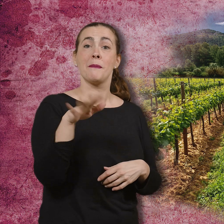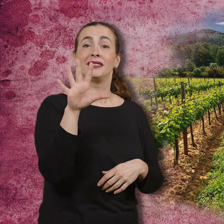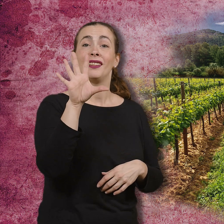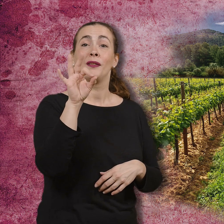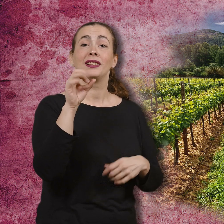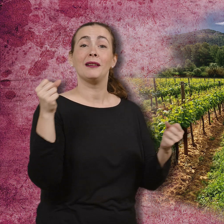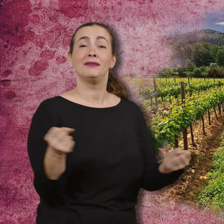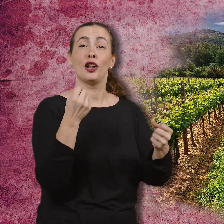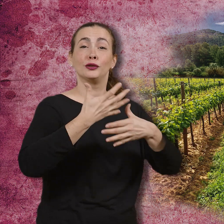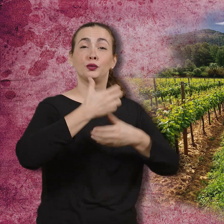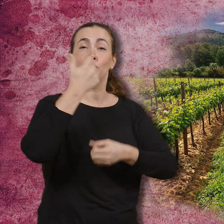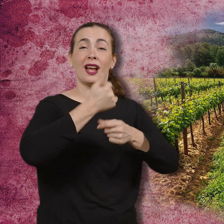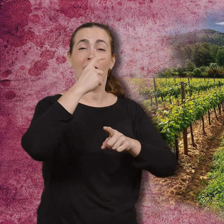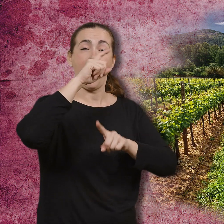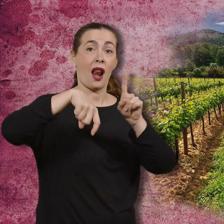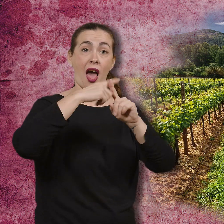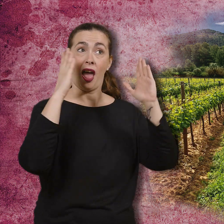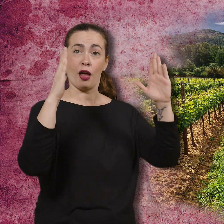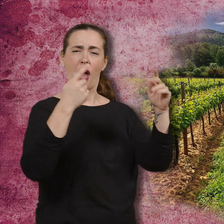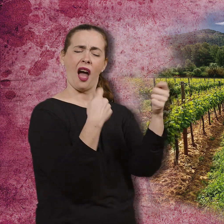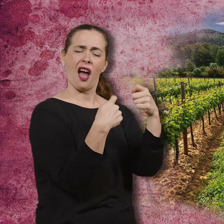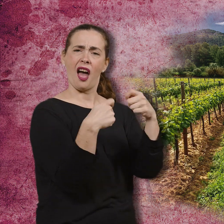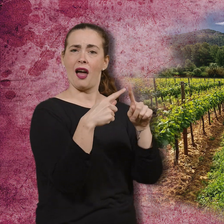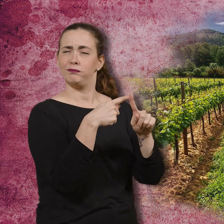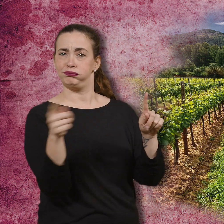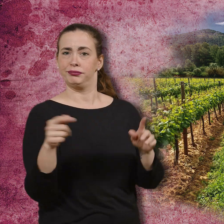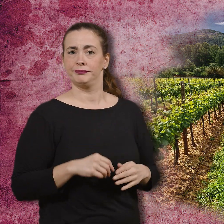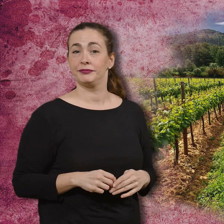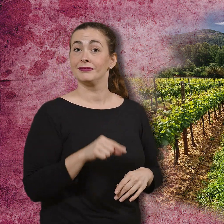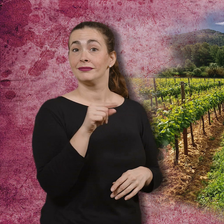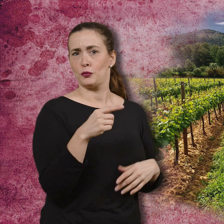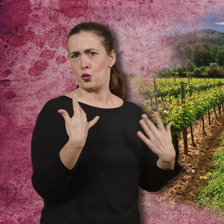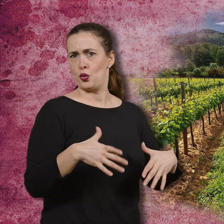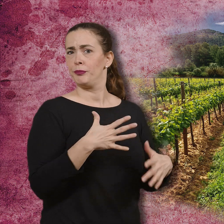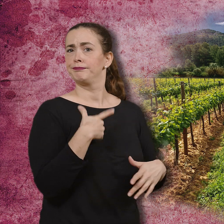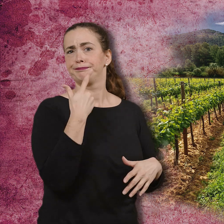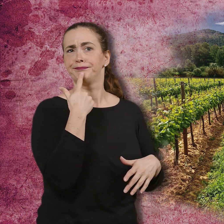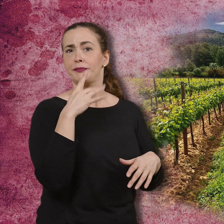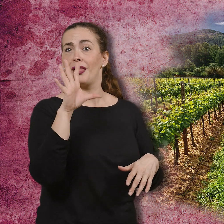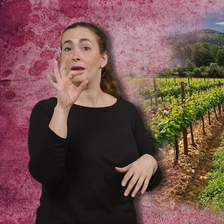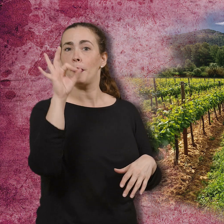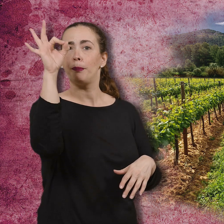Actualment, la DO Catalunya comercialitza més de 50 milions d'ampolles l'any,